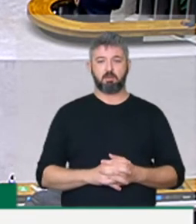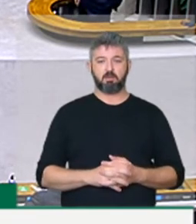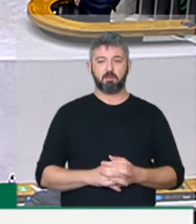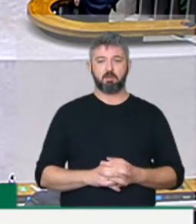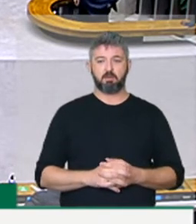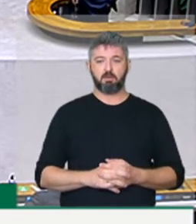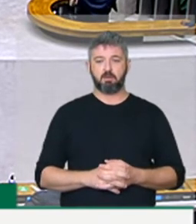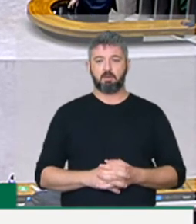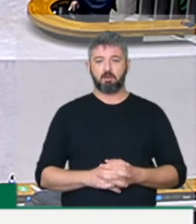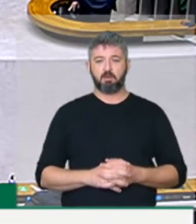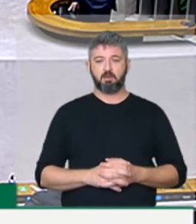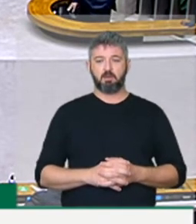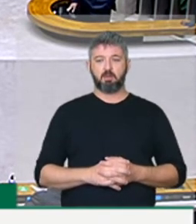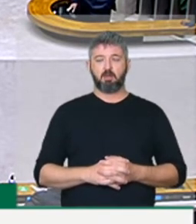DEPUTADO, ESTÁ ANOTADO AQUI. -- [DEPUTADO]: